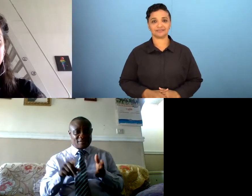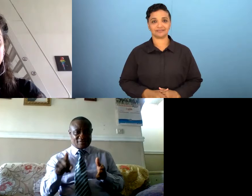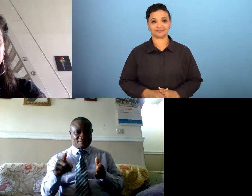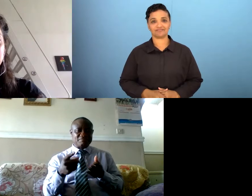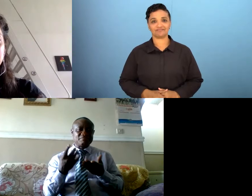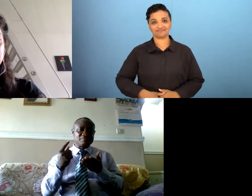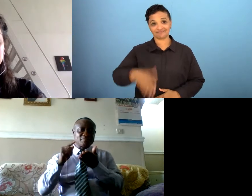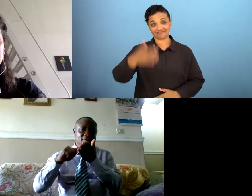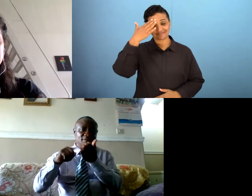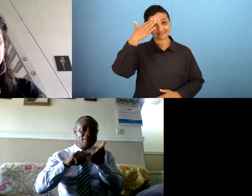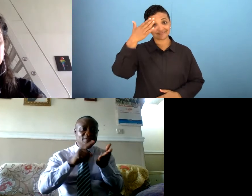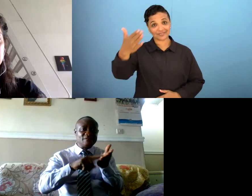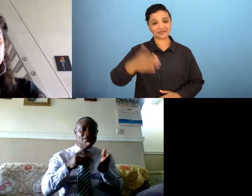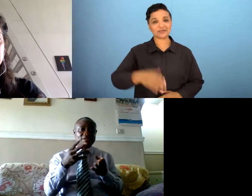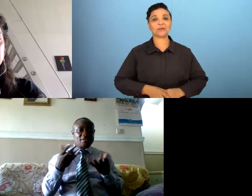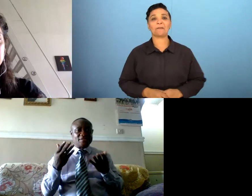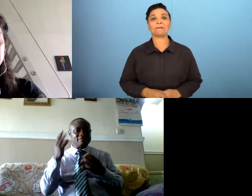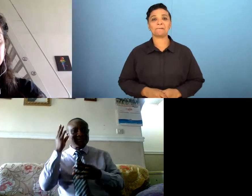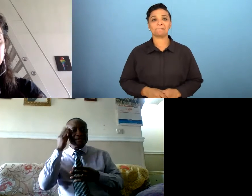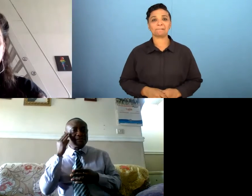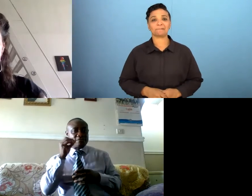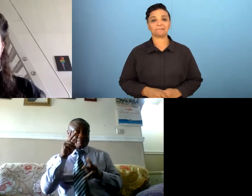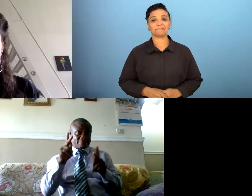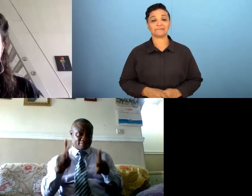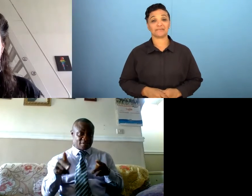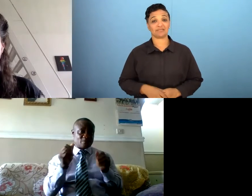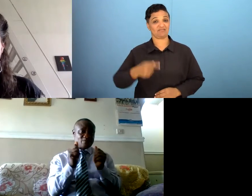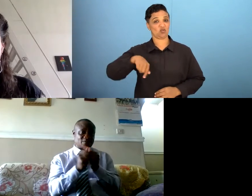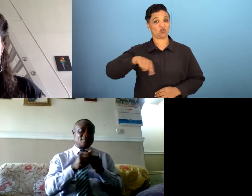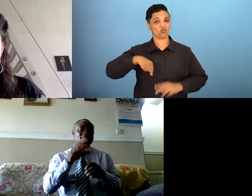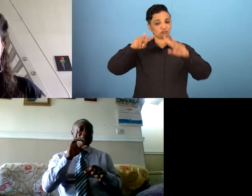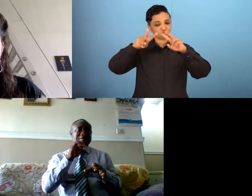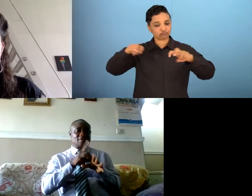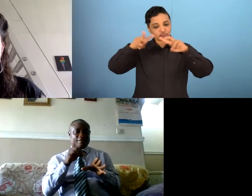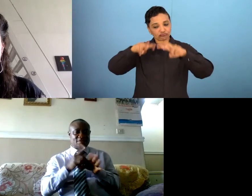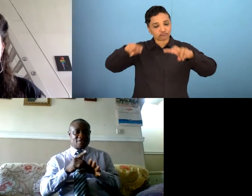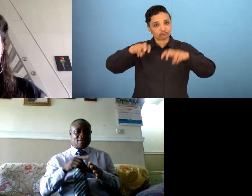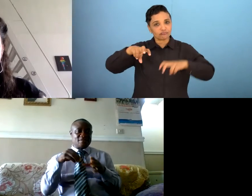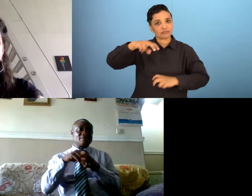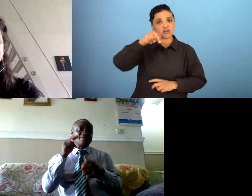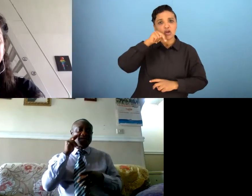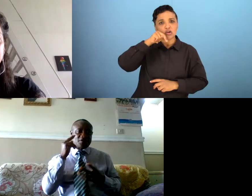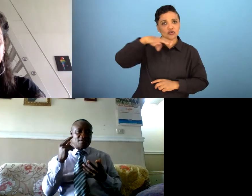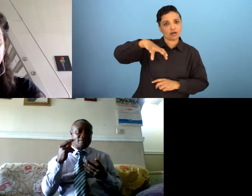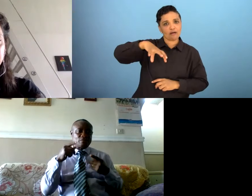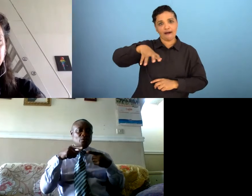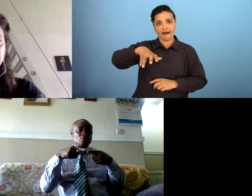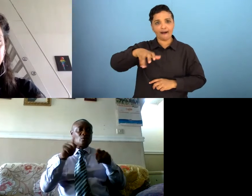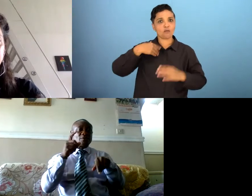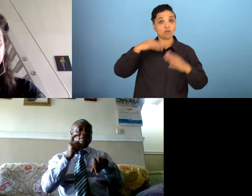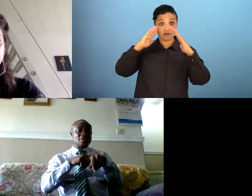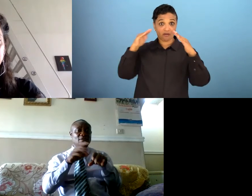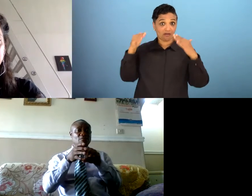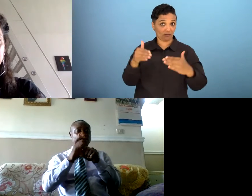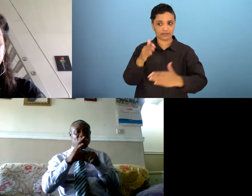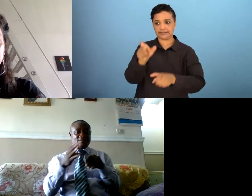Buenas tardes.